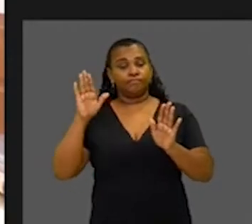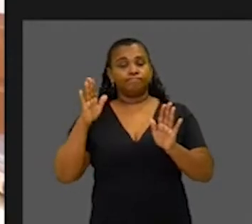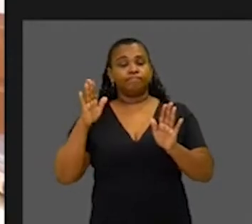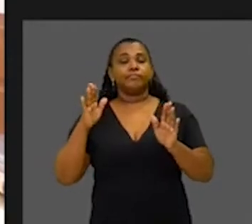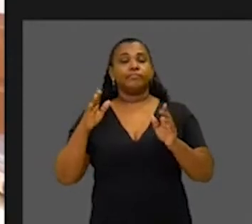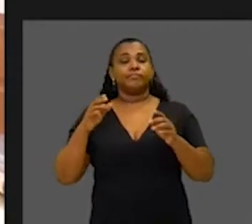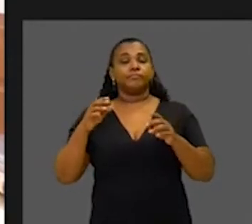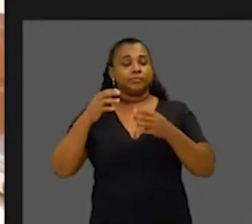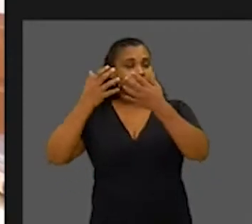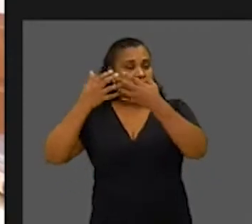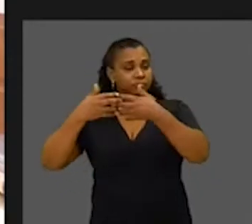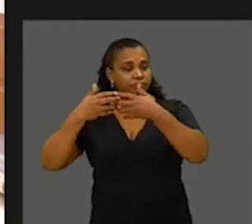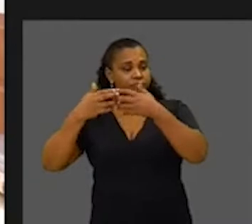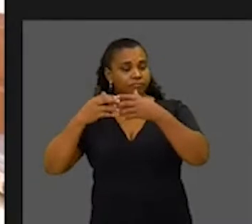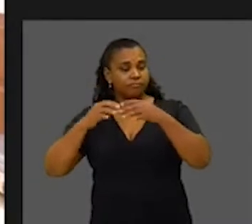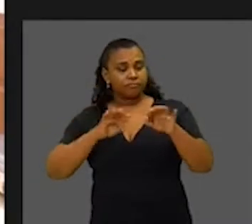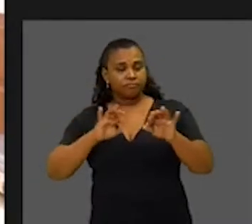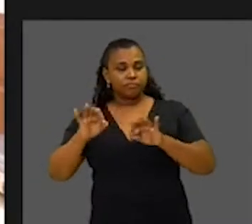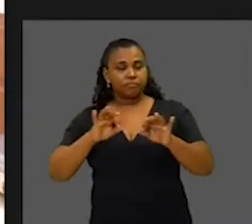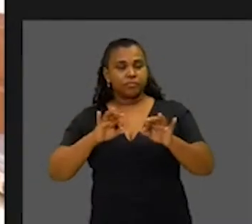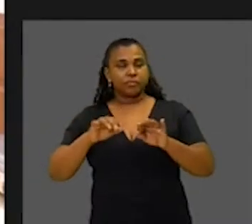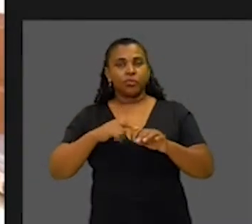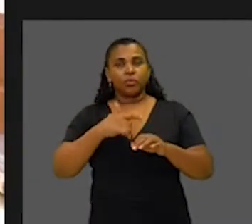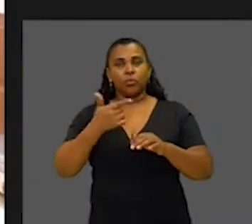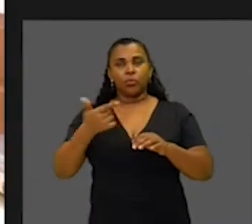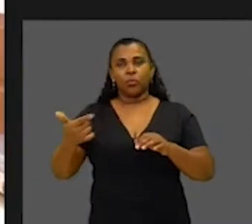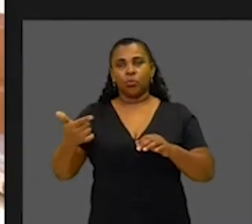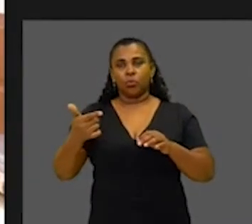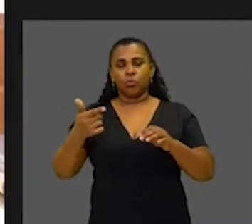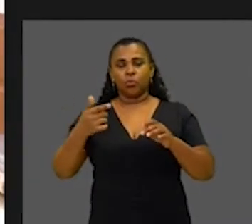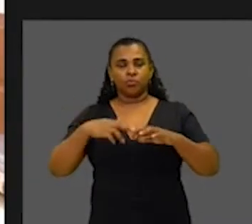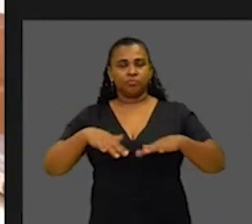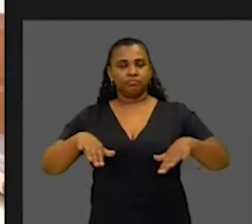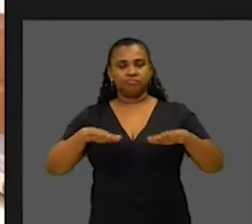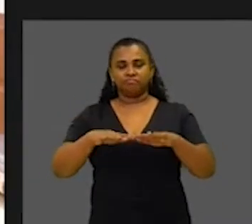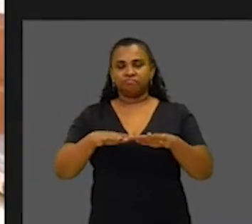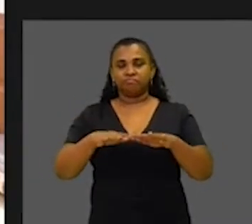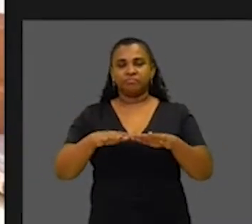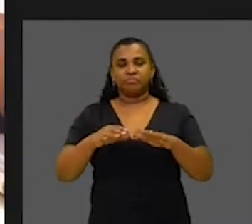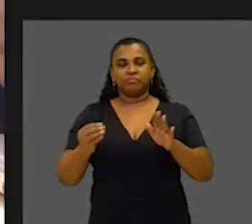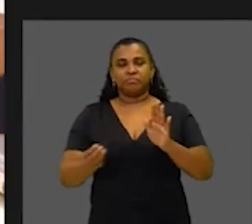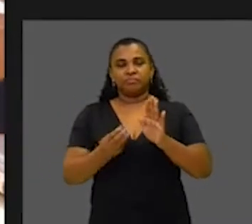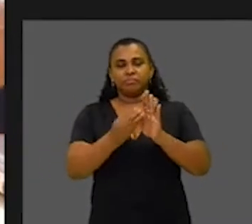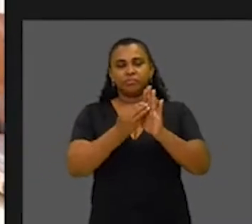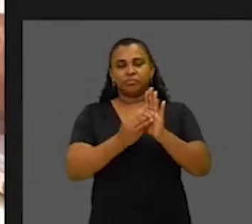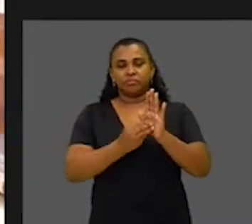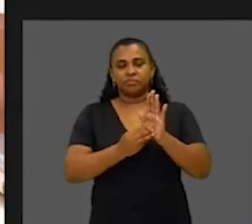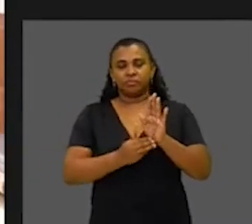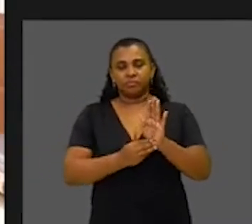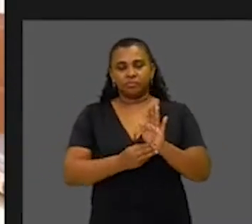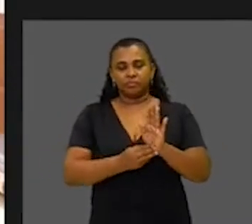uma contabilit do outro formato e coloca uma Instância intermediária entre o partido eo